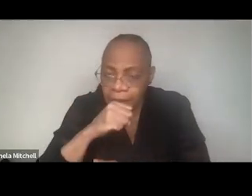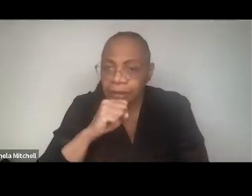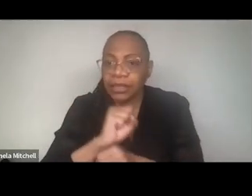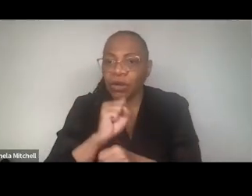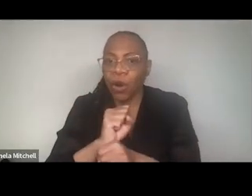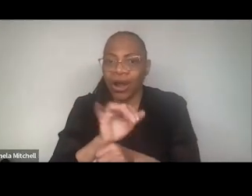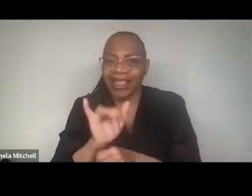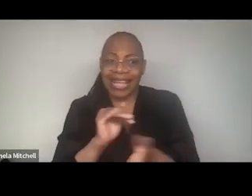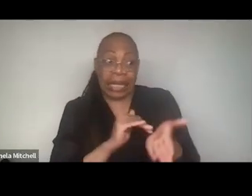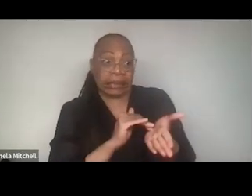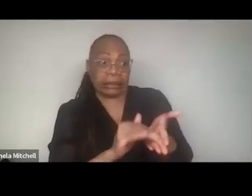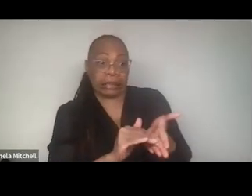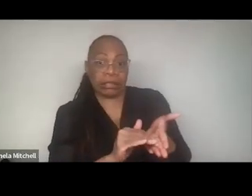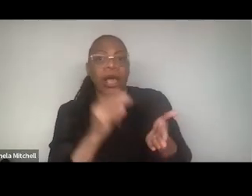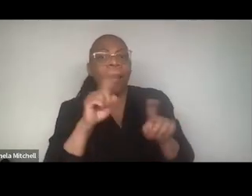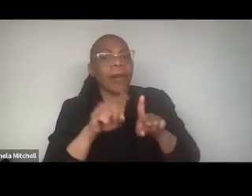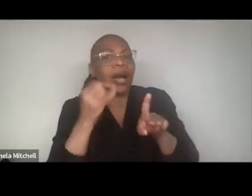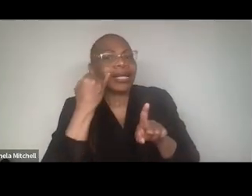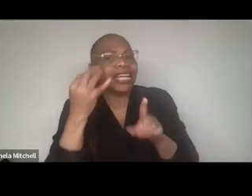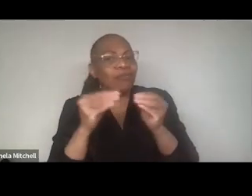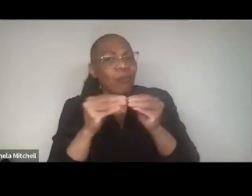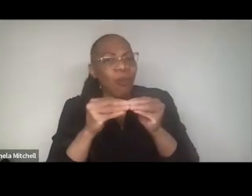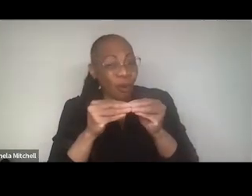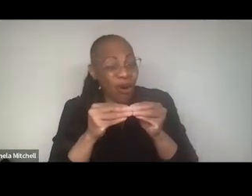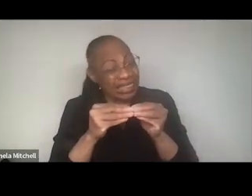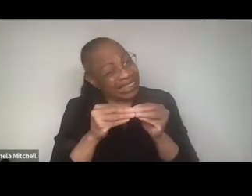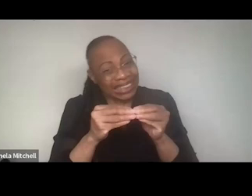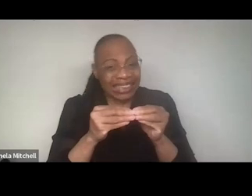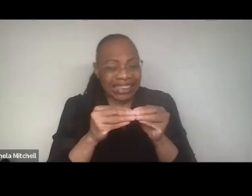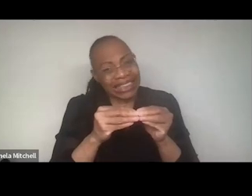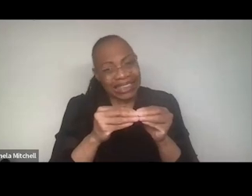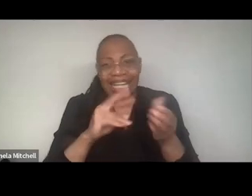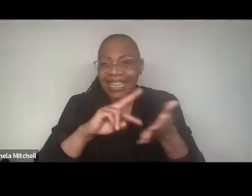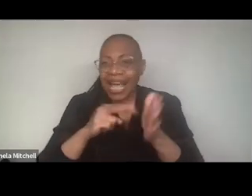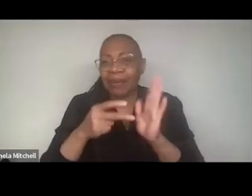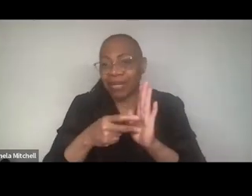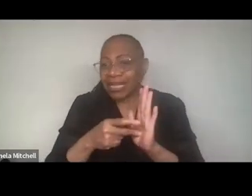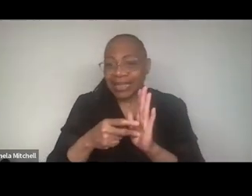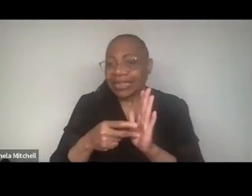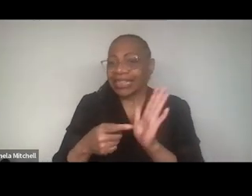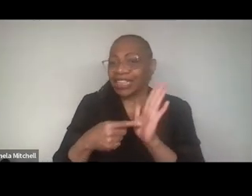que están asumiendo. Si faltan más que eso, eso es una receta para no mantener una actividad laboral